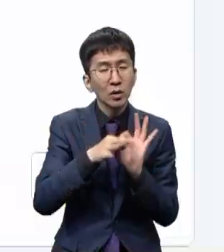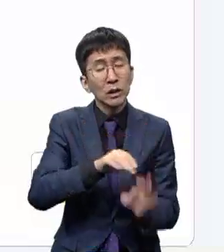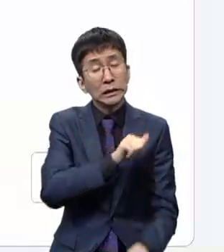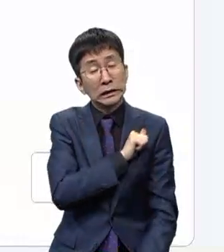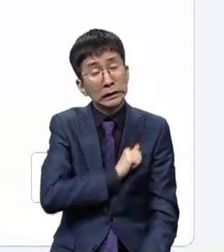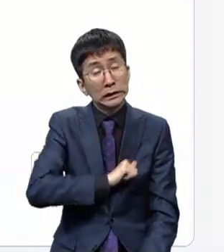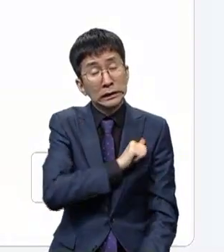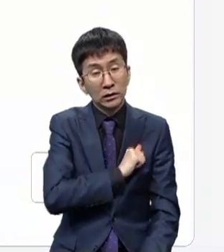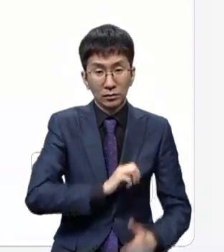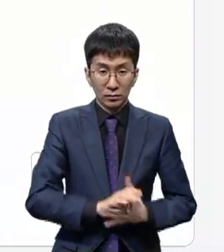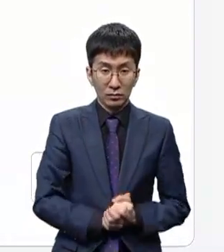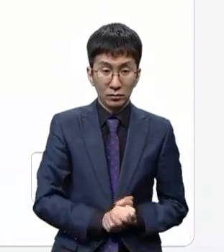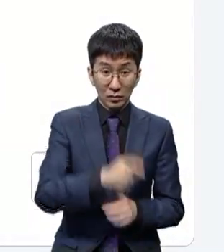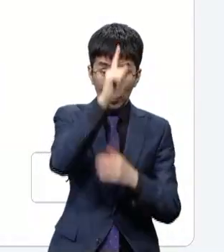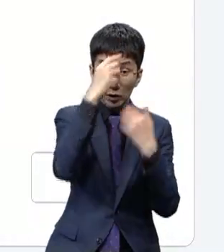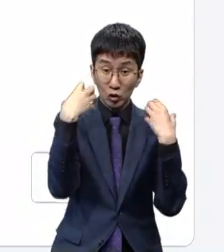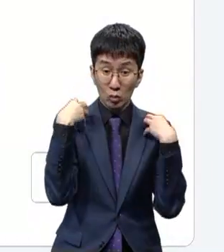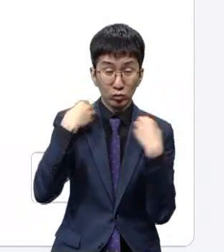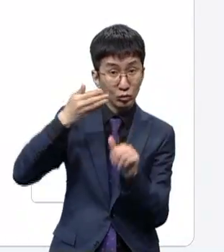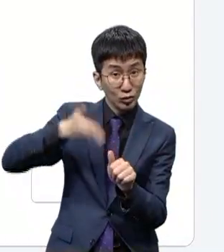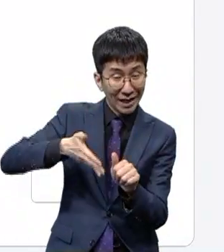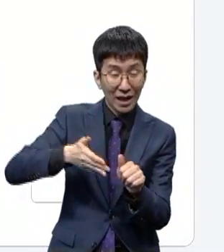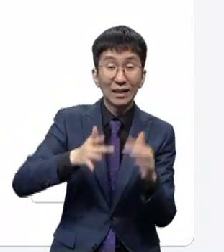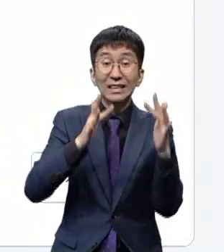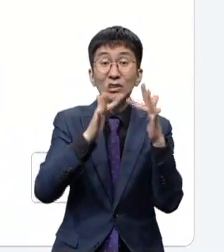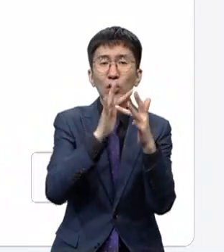(기자) 방역당국이 권고한 온라인 예약은 더욱 쉽지 않습니다.